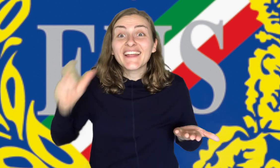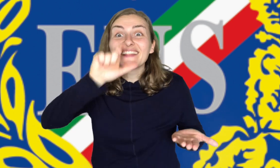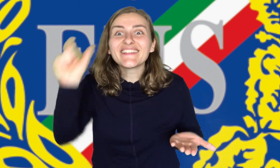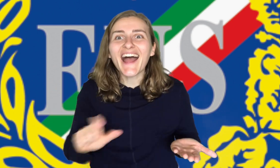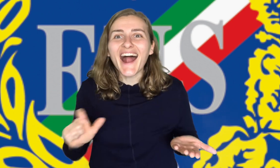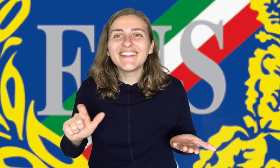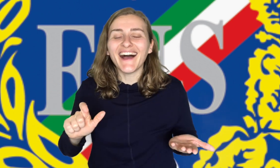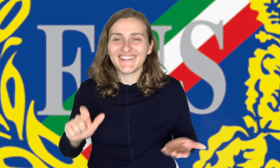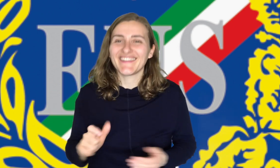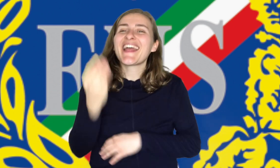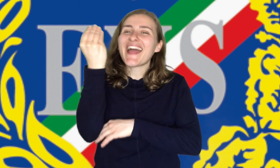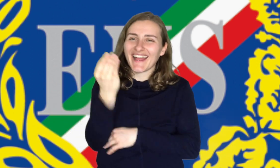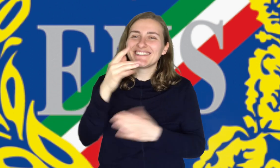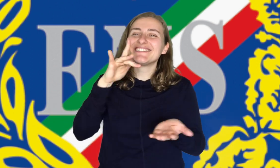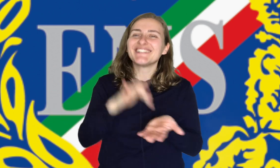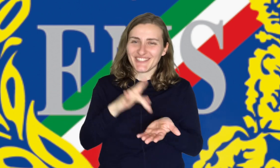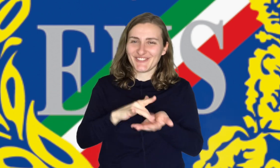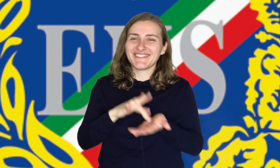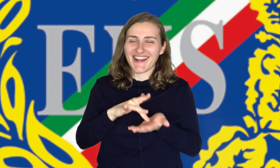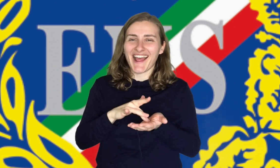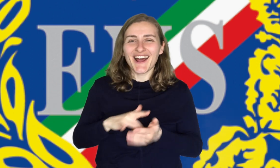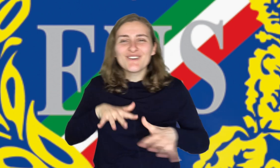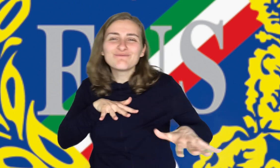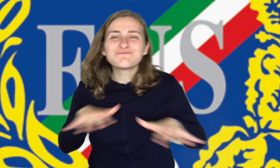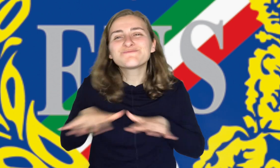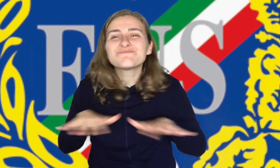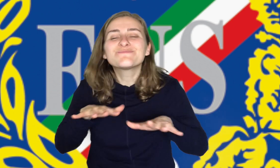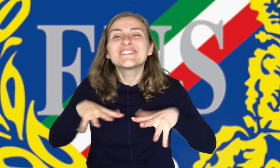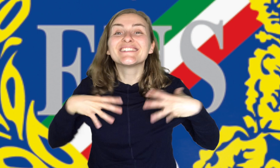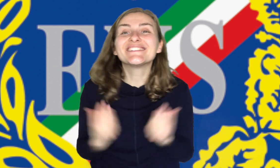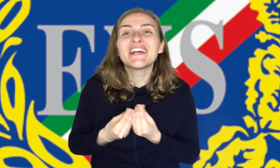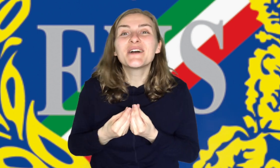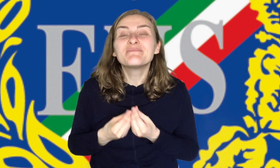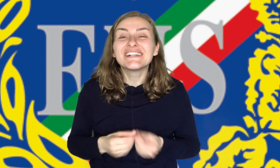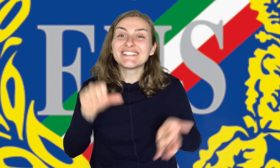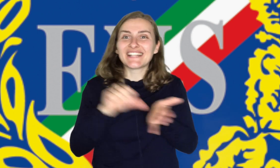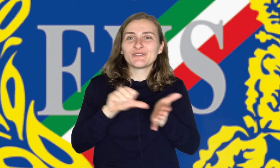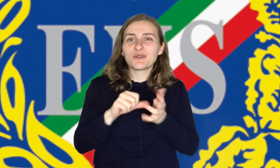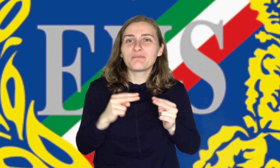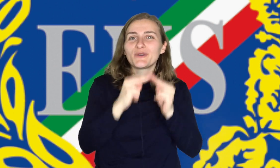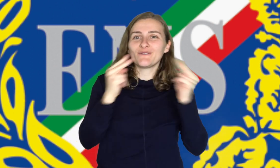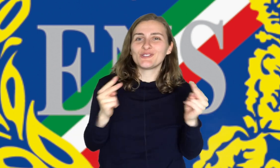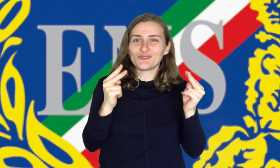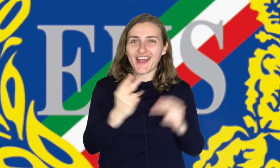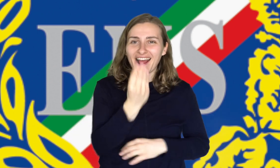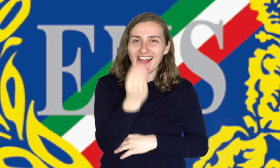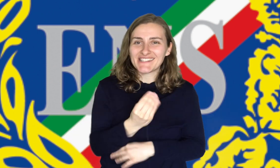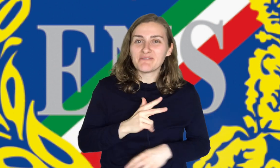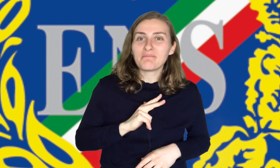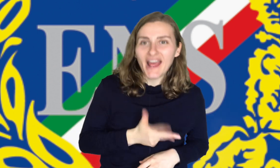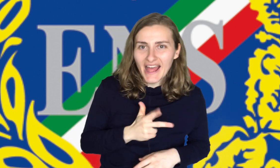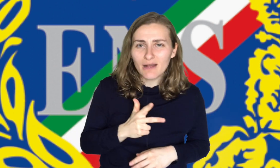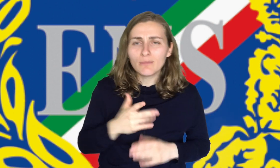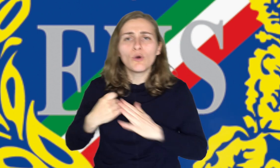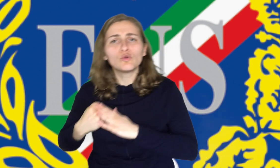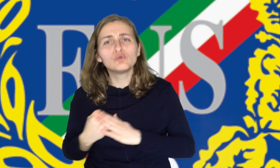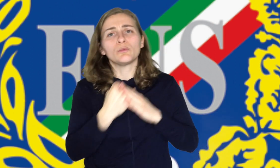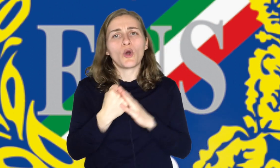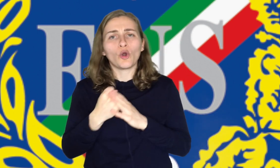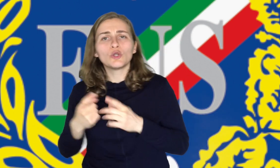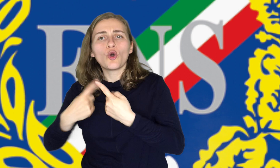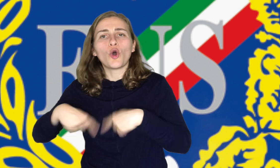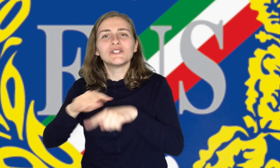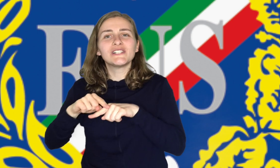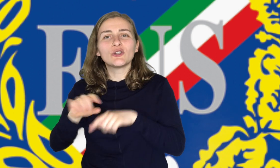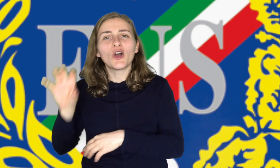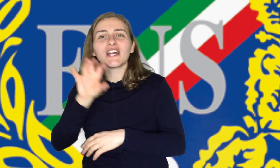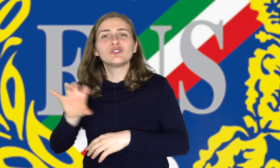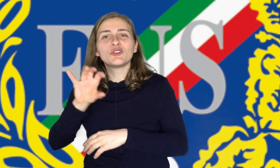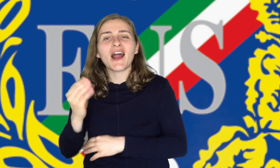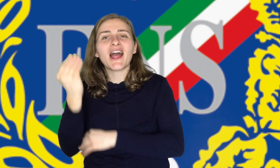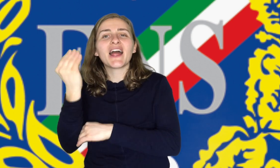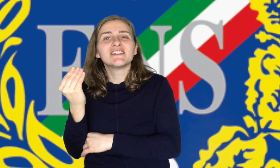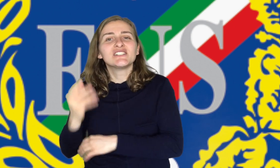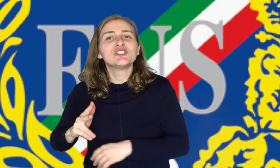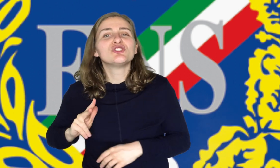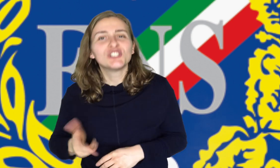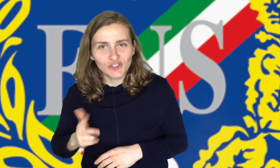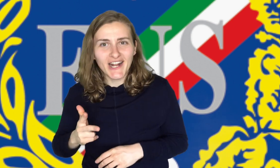In Italia la Sede Centrale ENS e la Sezione Provinciale ENS di Palermo, con il supporto del Consiglio Regionale ENS della Sicilia,